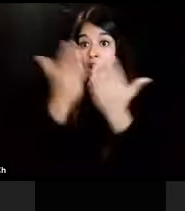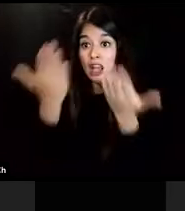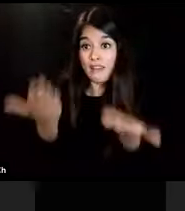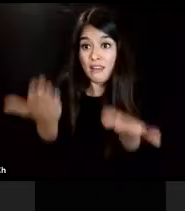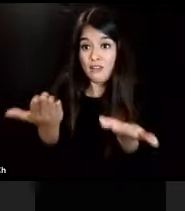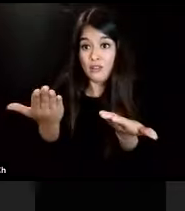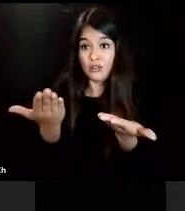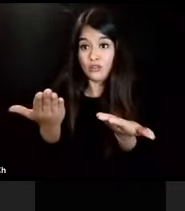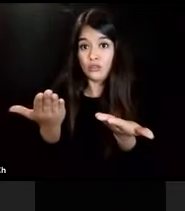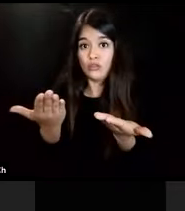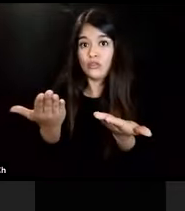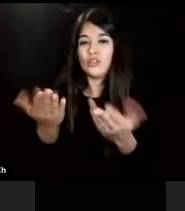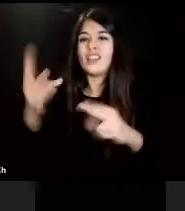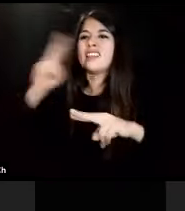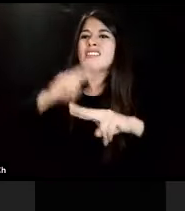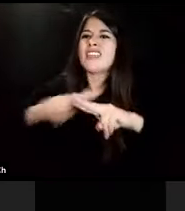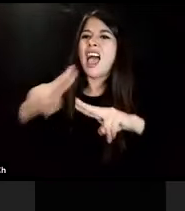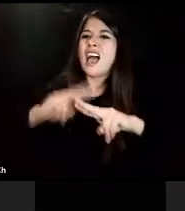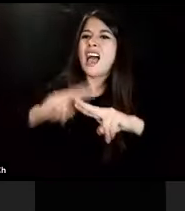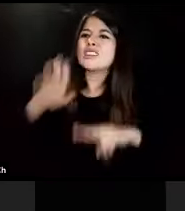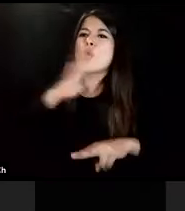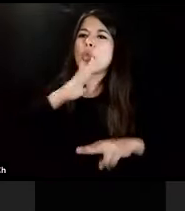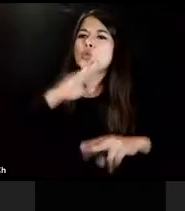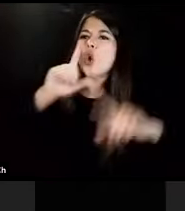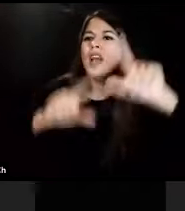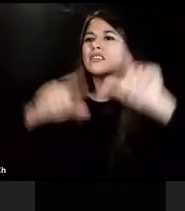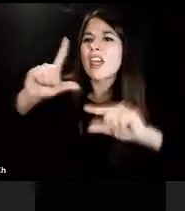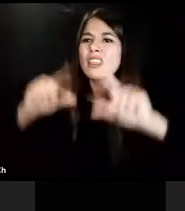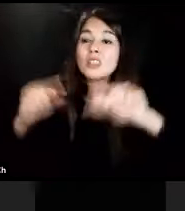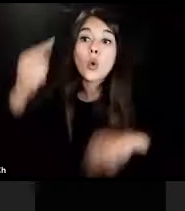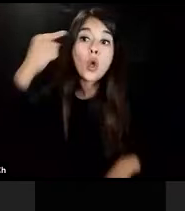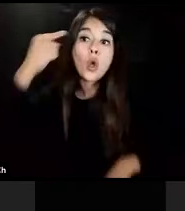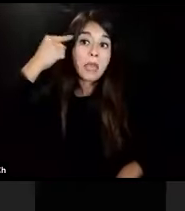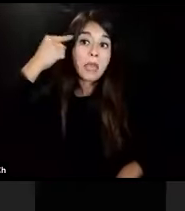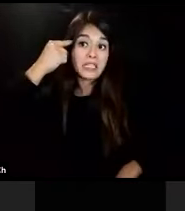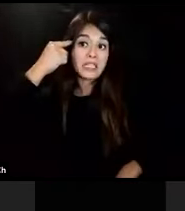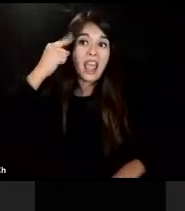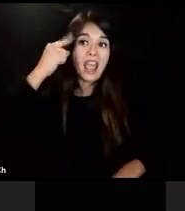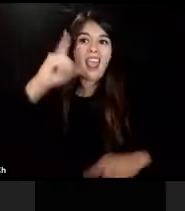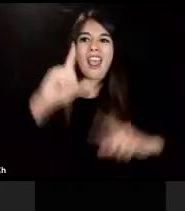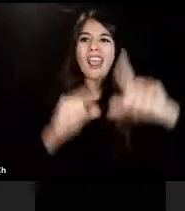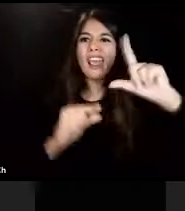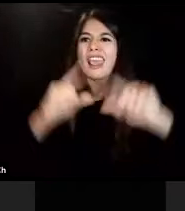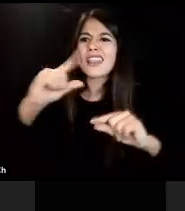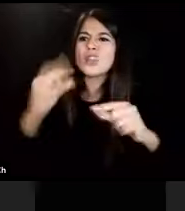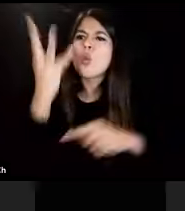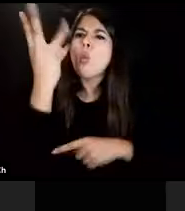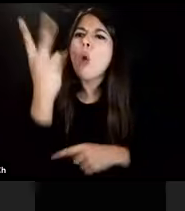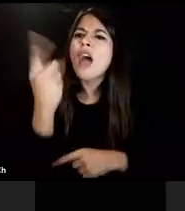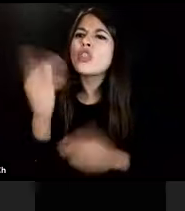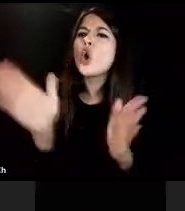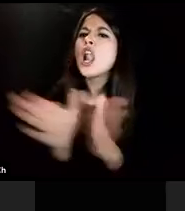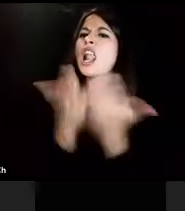Se hace uso de ese tipo de estadísticas cuando se piensa en los índices de lectura, cuántos libros se consumen, cuántos libros se compran,